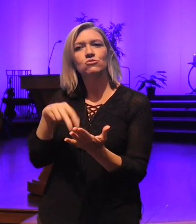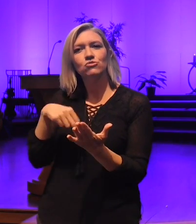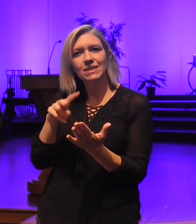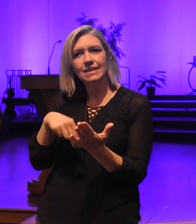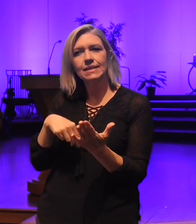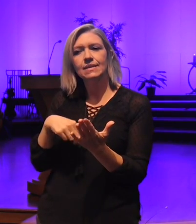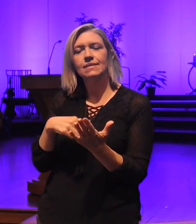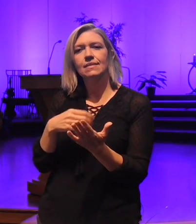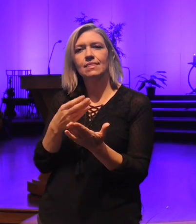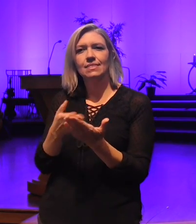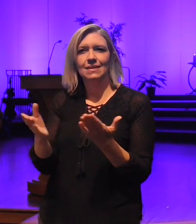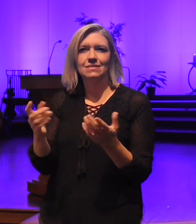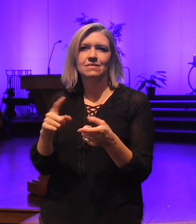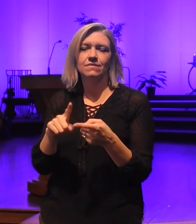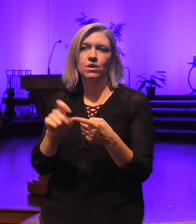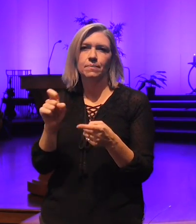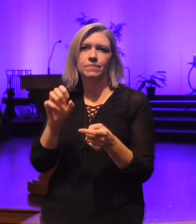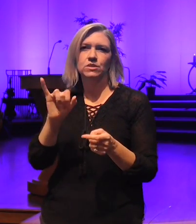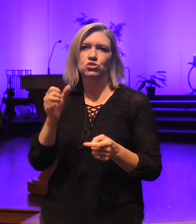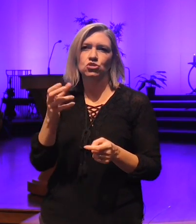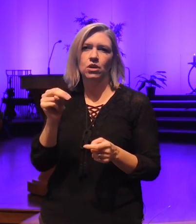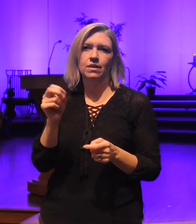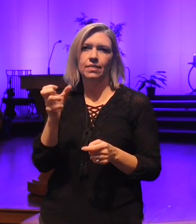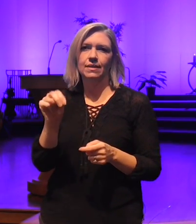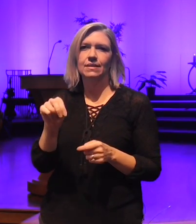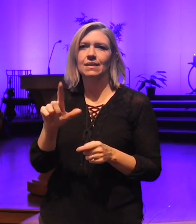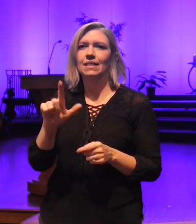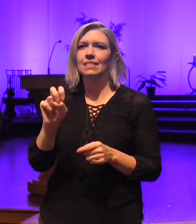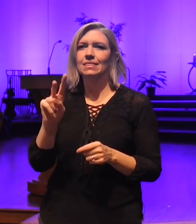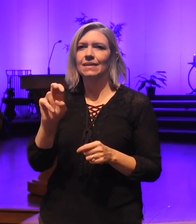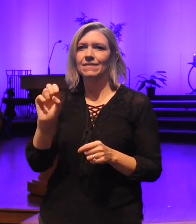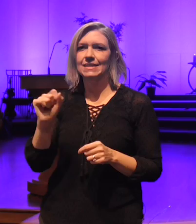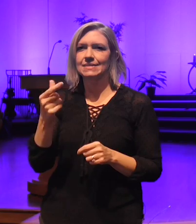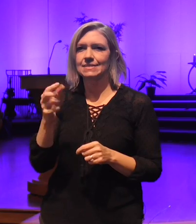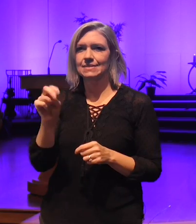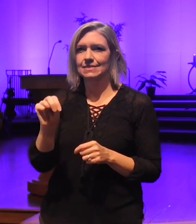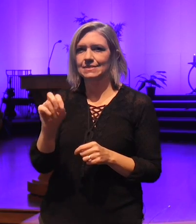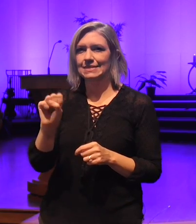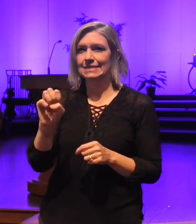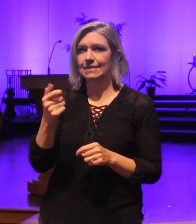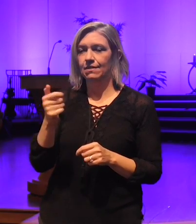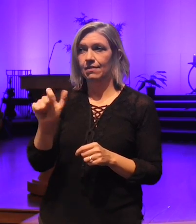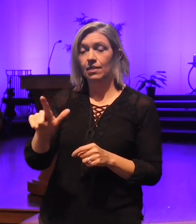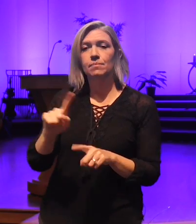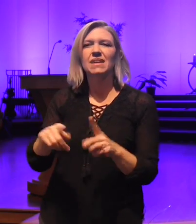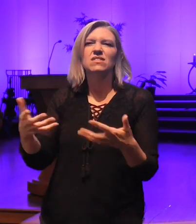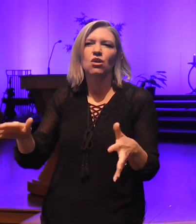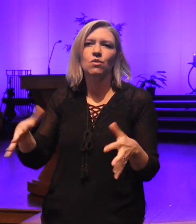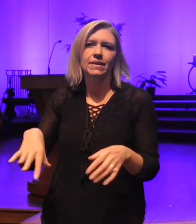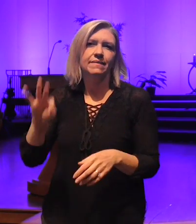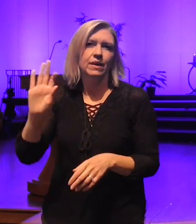Jonathan Livingston Seagull. pero ya ves, él ya había encontrado sus alas, había encontrado sus alas